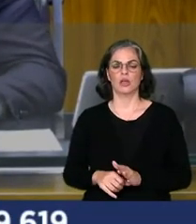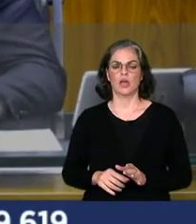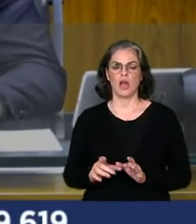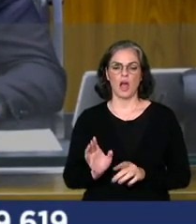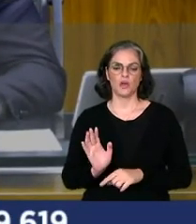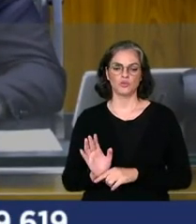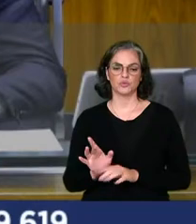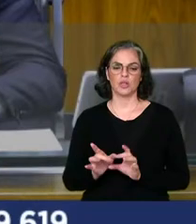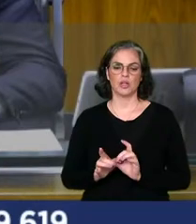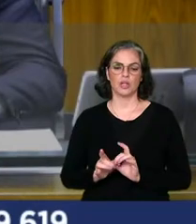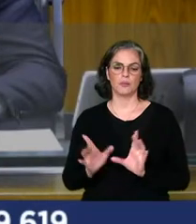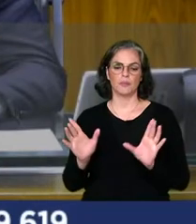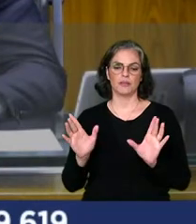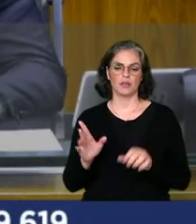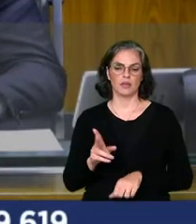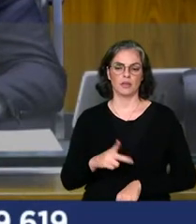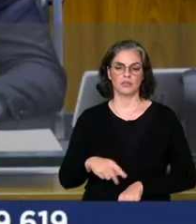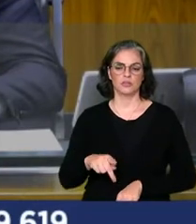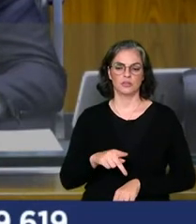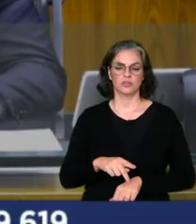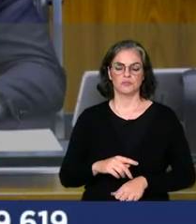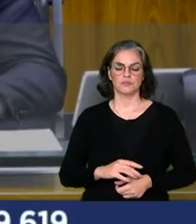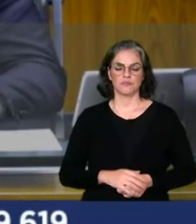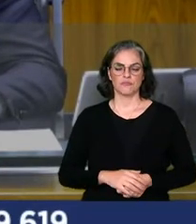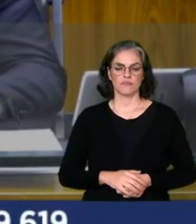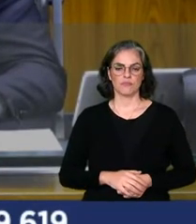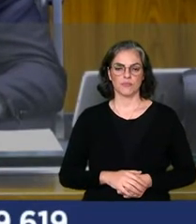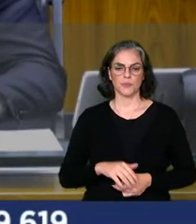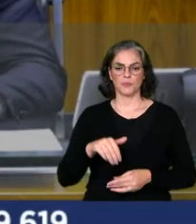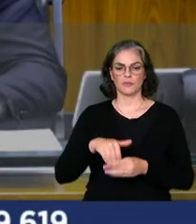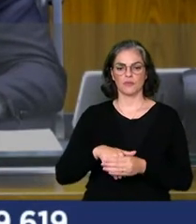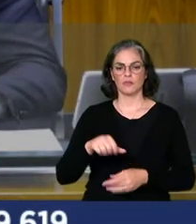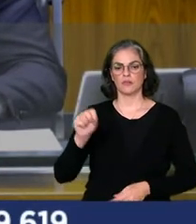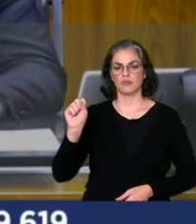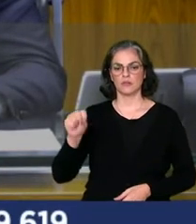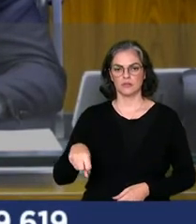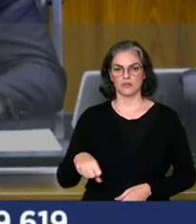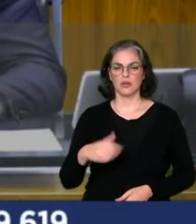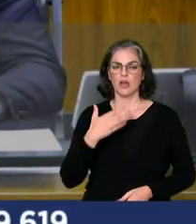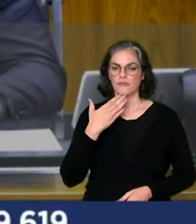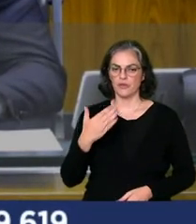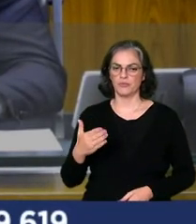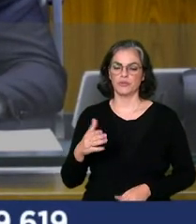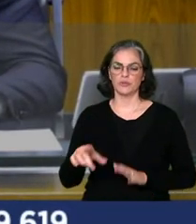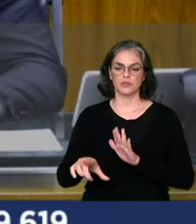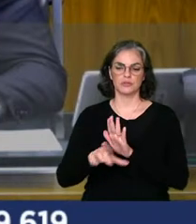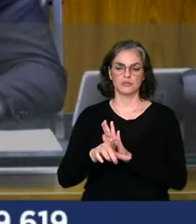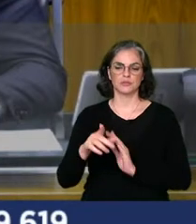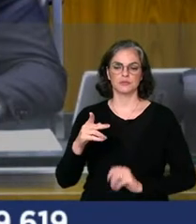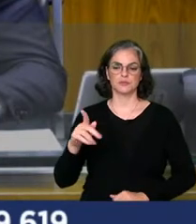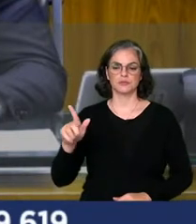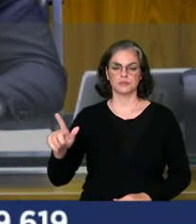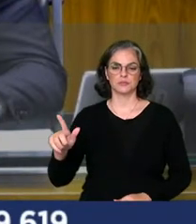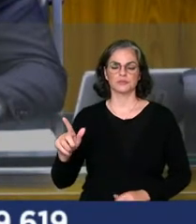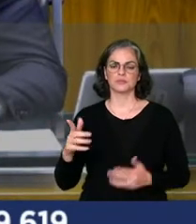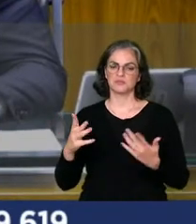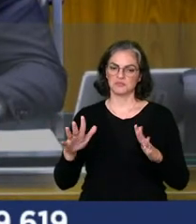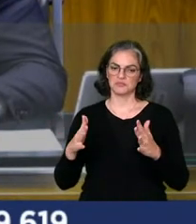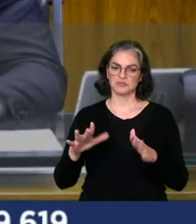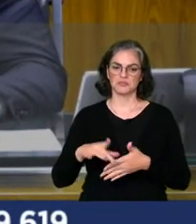IDENTIDADE NACIONAL, A CULTURA NESSE PAÍS AJUDA A LIBERTAR O PAÍS. E POR ISSO NÓS PRECISAMOS VOTAR SIM. A FAVOR DA LEI PAULO GUSTAVO E PARABENIZO O LÍDER ZÉ